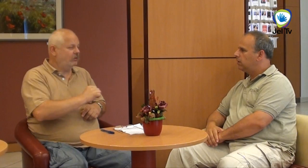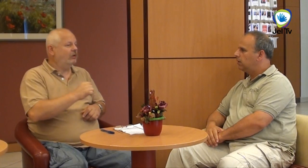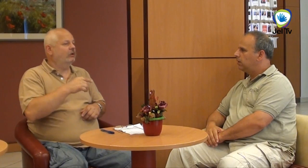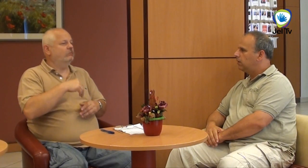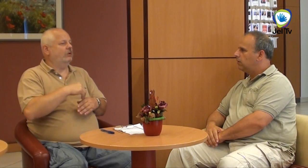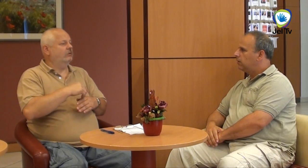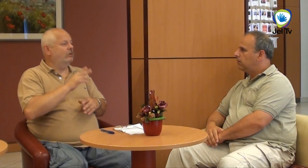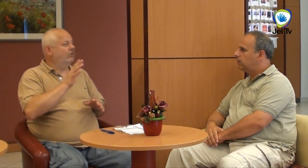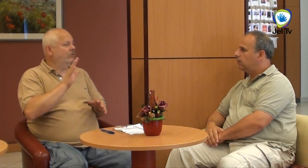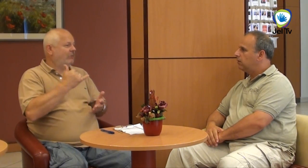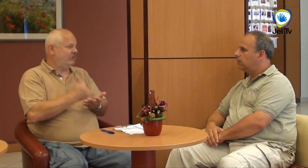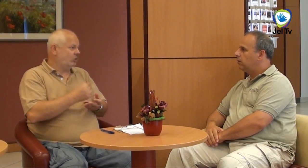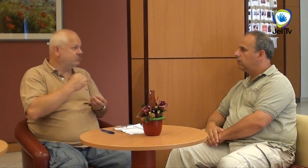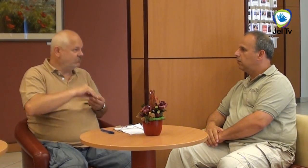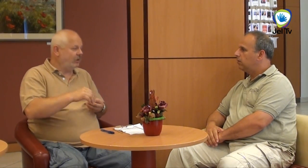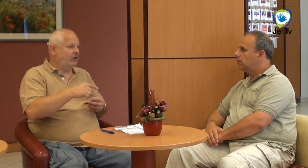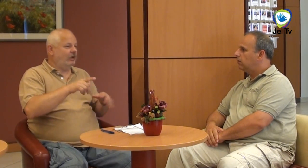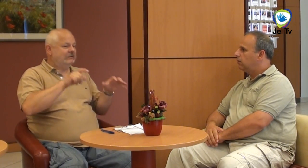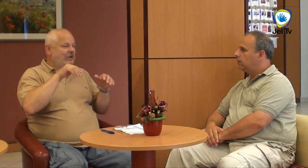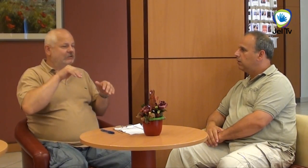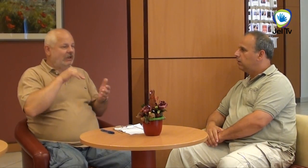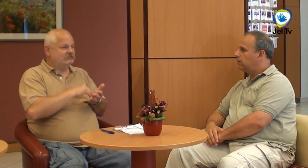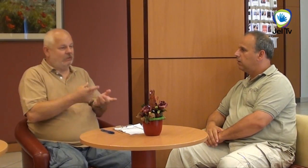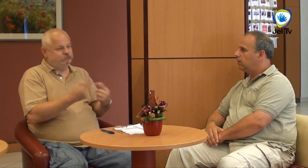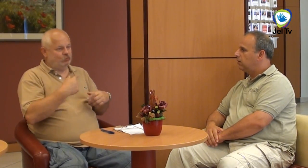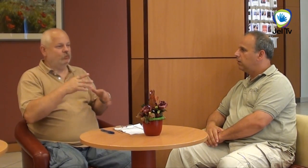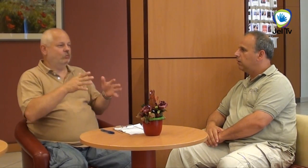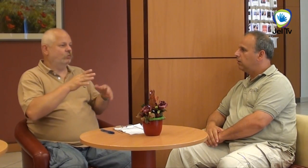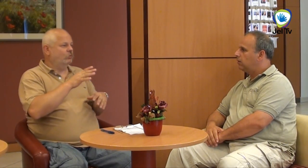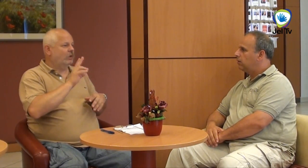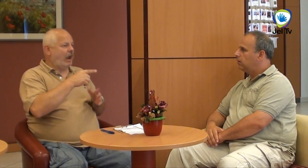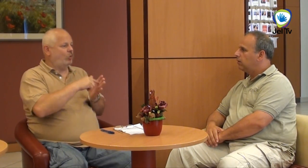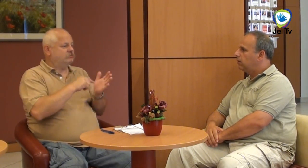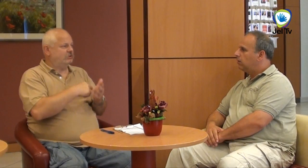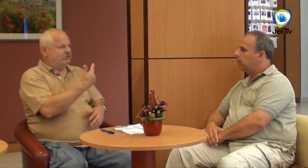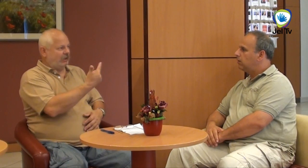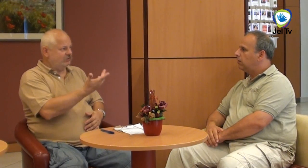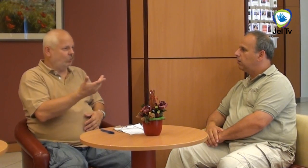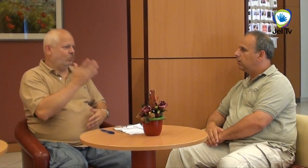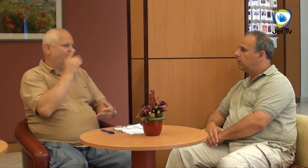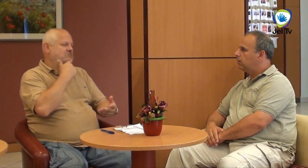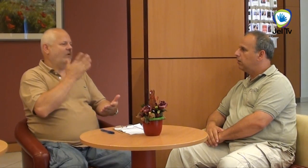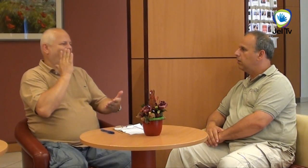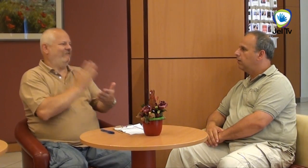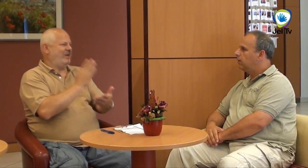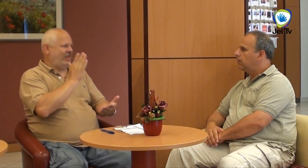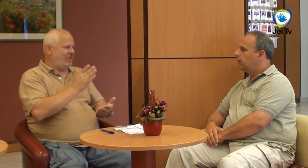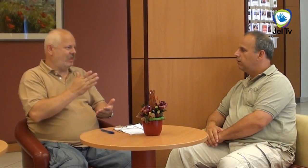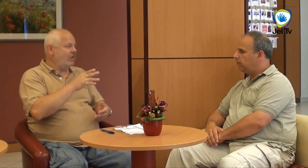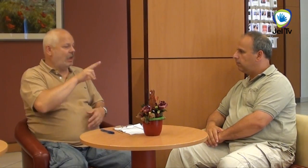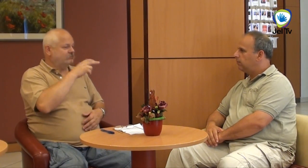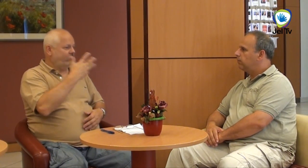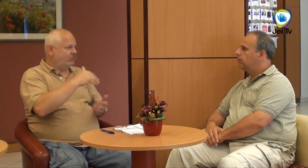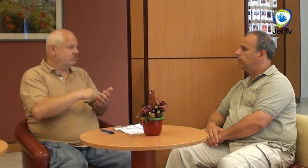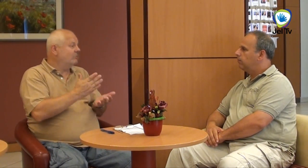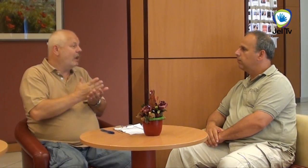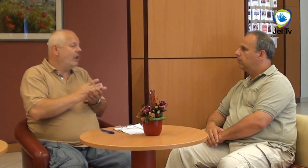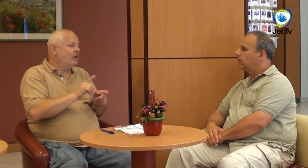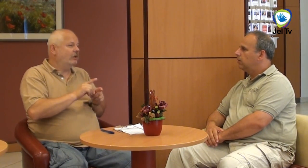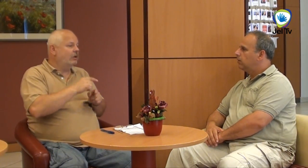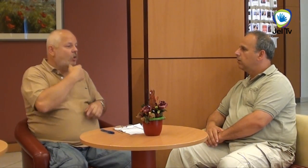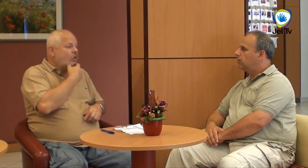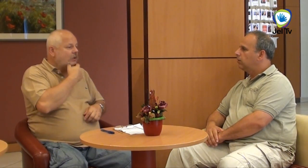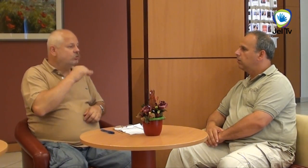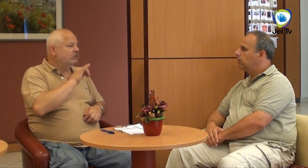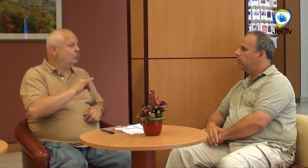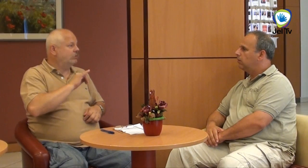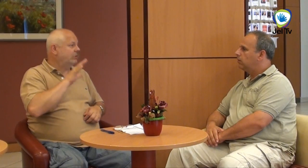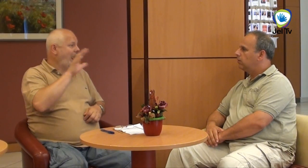Pedig ez a mennyiség nem igaz. 700 ezer rokkantnyugdíjasnak kb. a fele, 350 ezer ember már elérte az öregségi nyugdíj korhatárt.